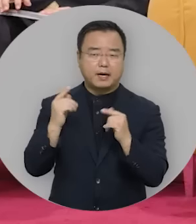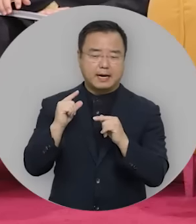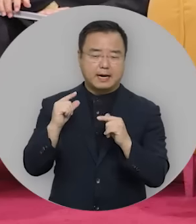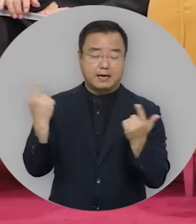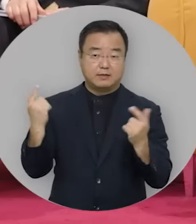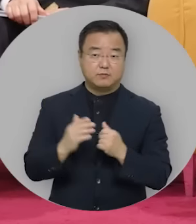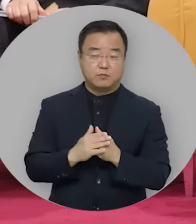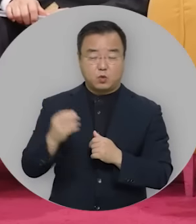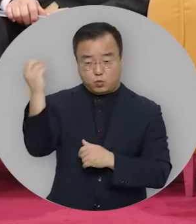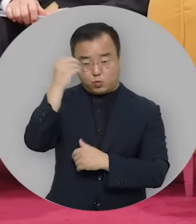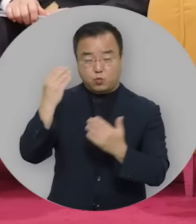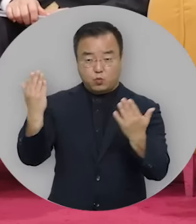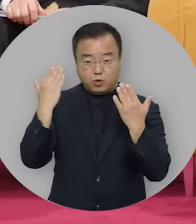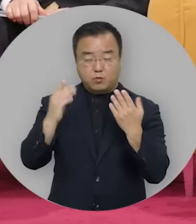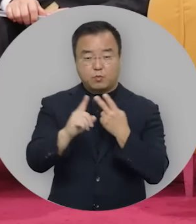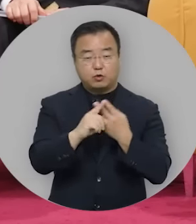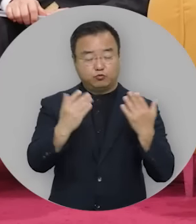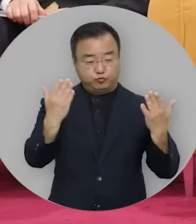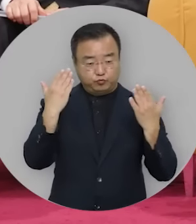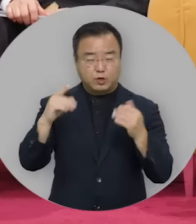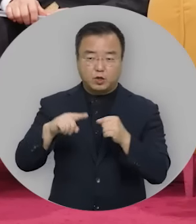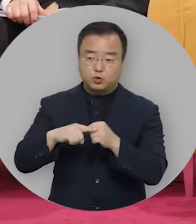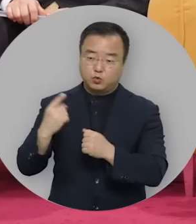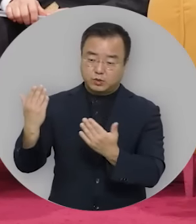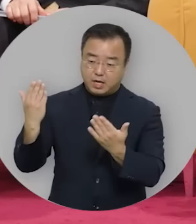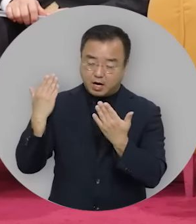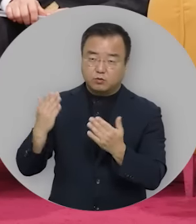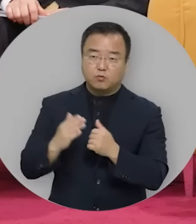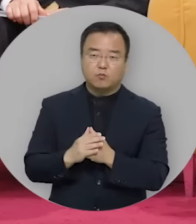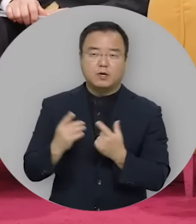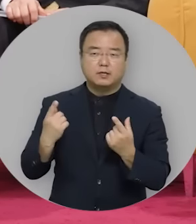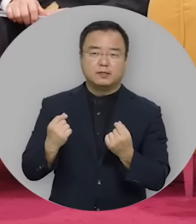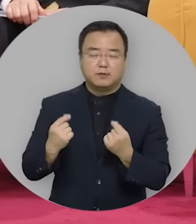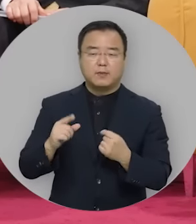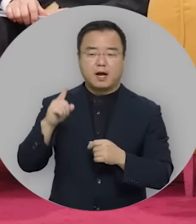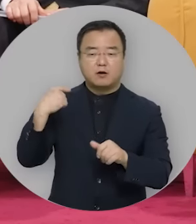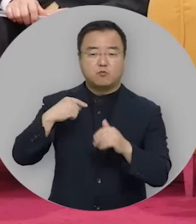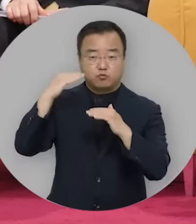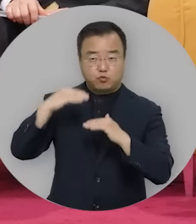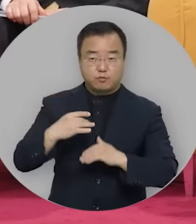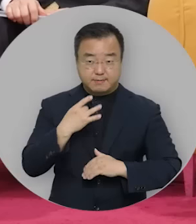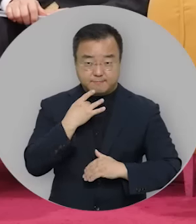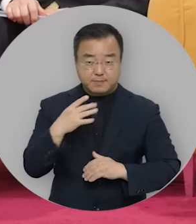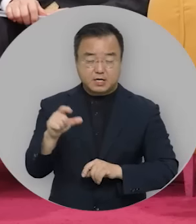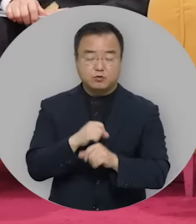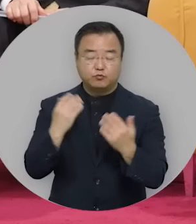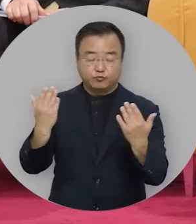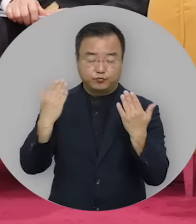가능하면 고등학교, 중학교, 초등학교 단일 과정의 특수학교 형태가